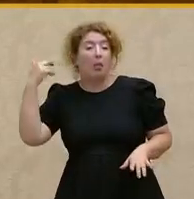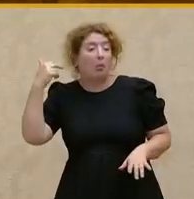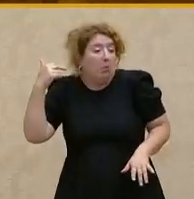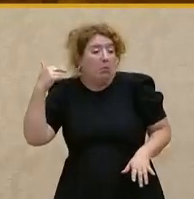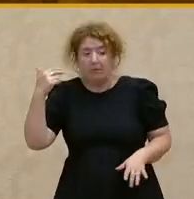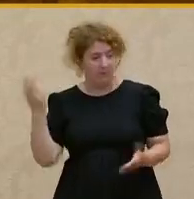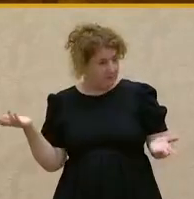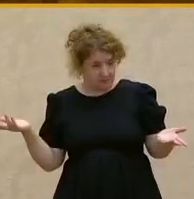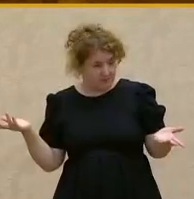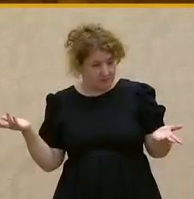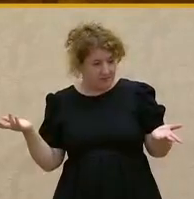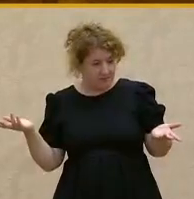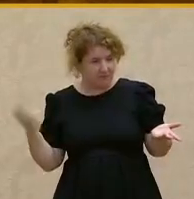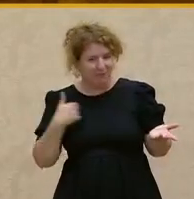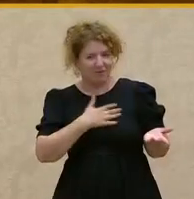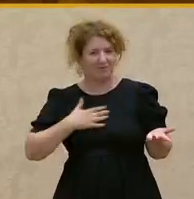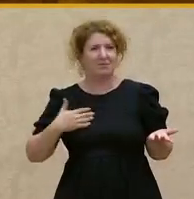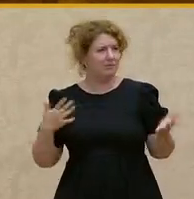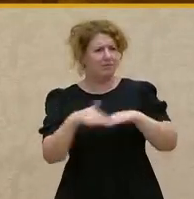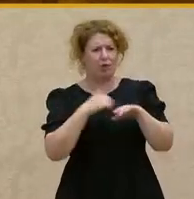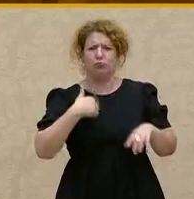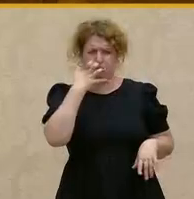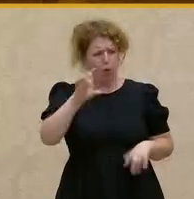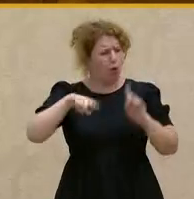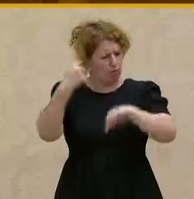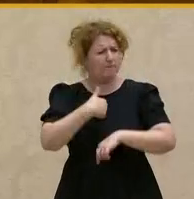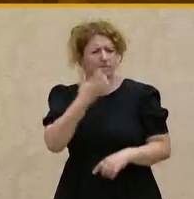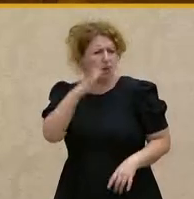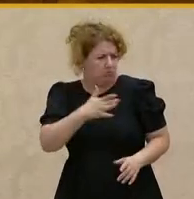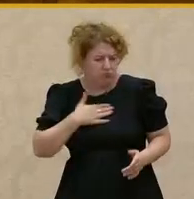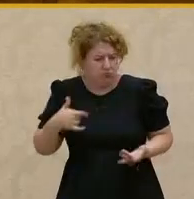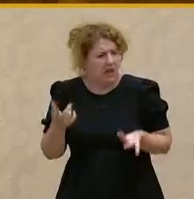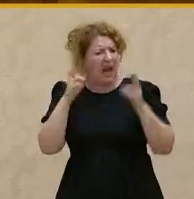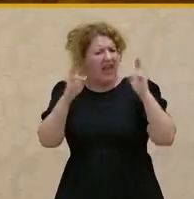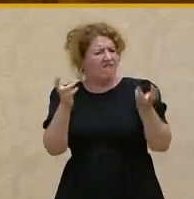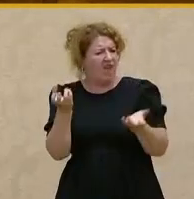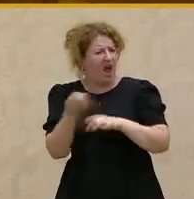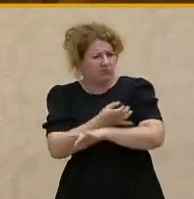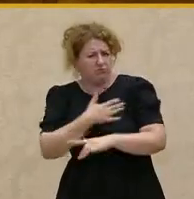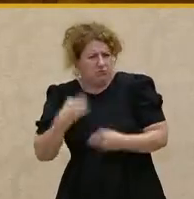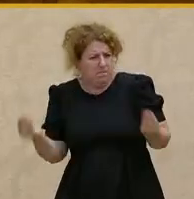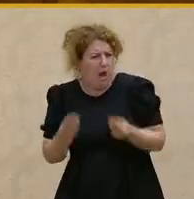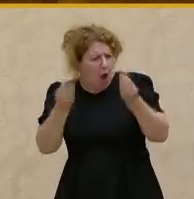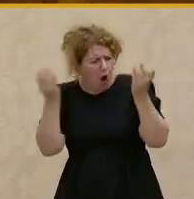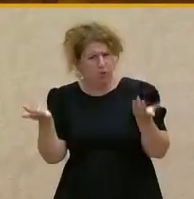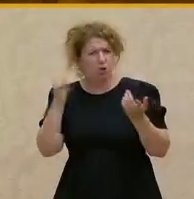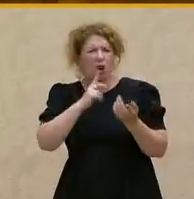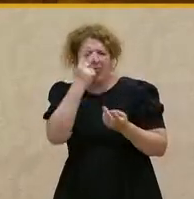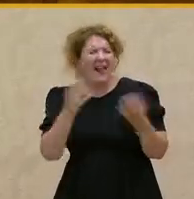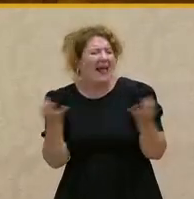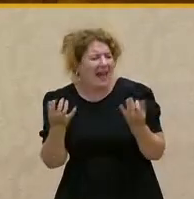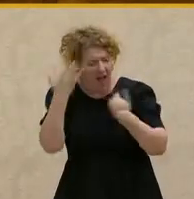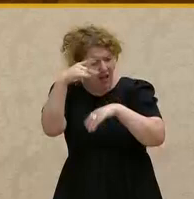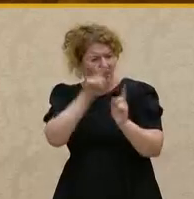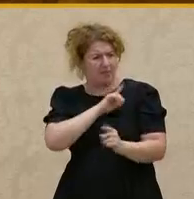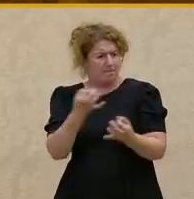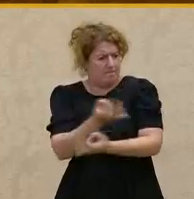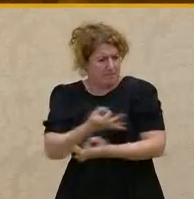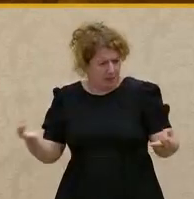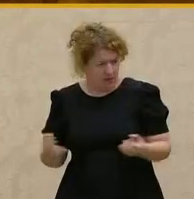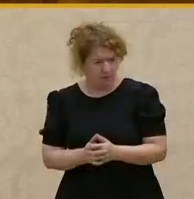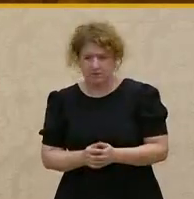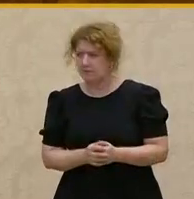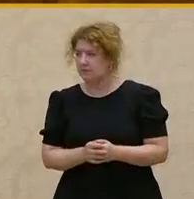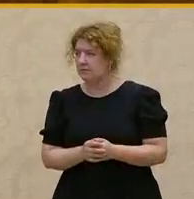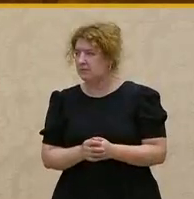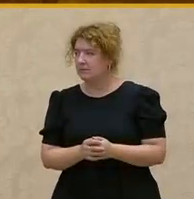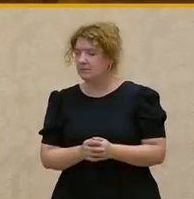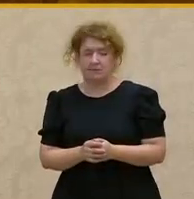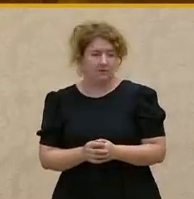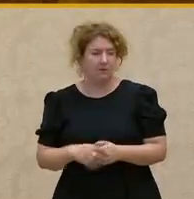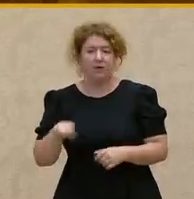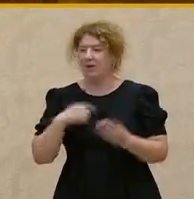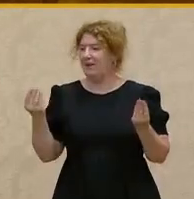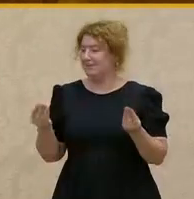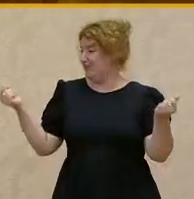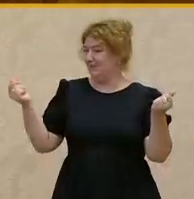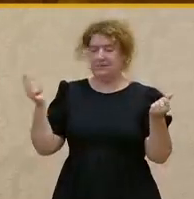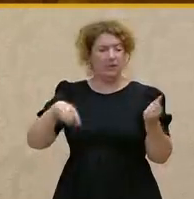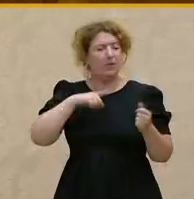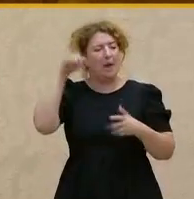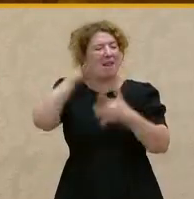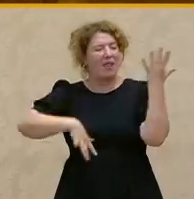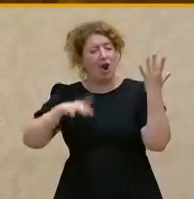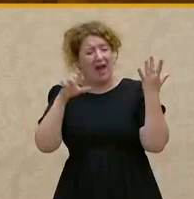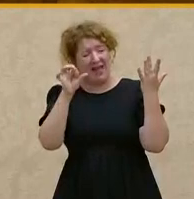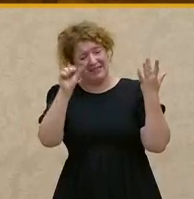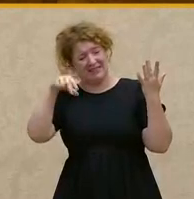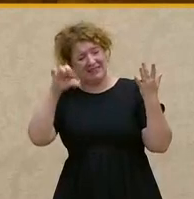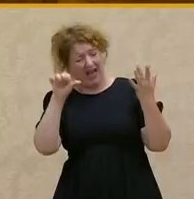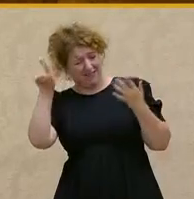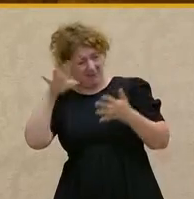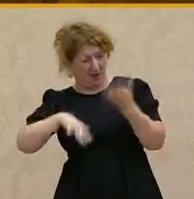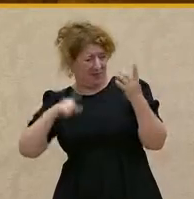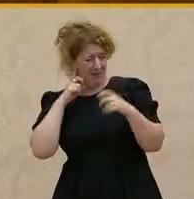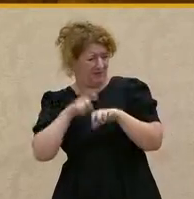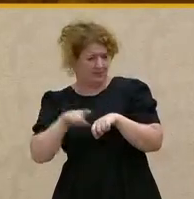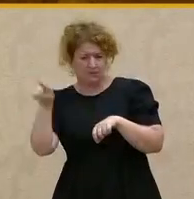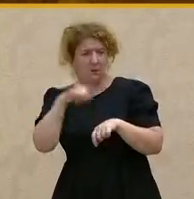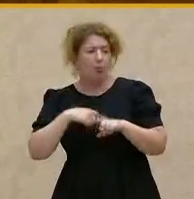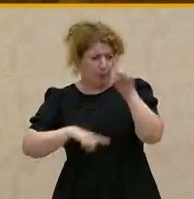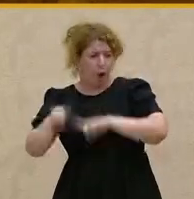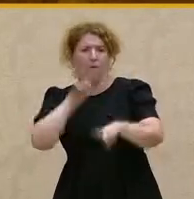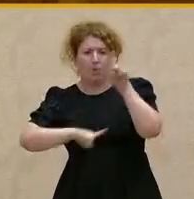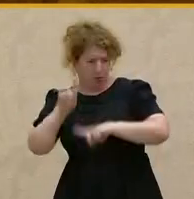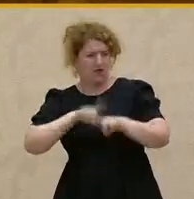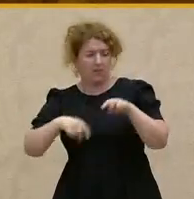Entonces quiero protestar. También en Barcelona, en Sans, he tenido problemas. Quemos seguridad,